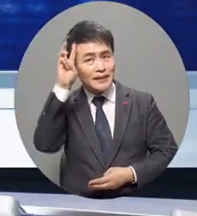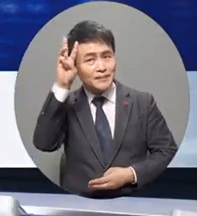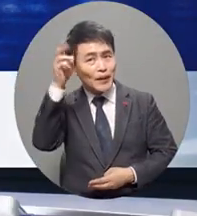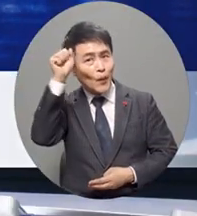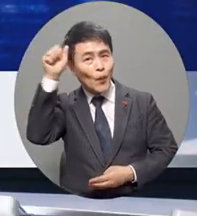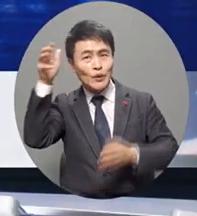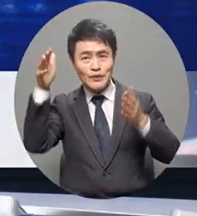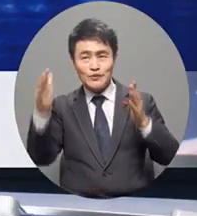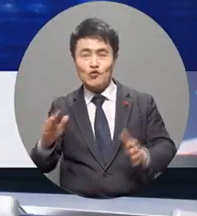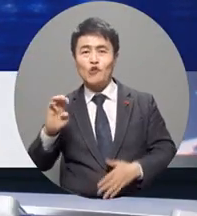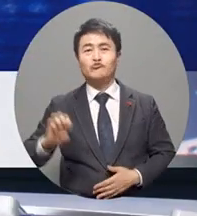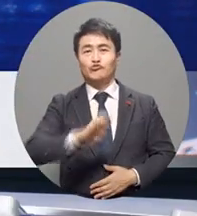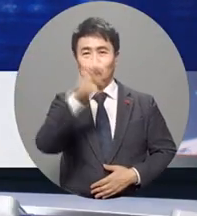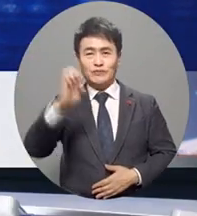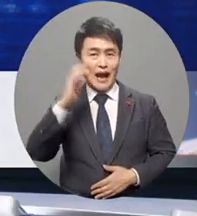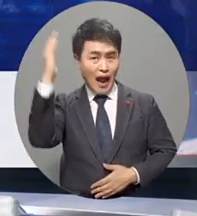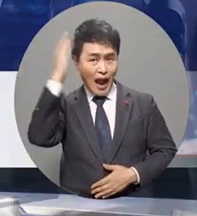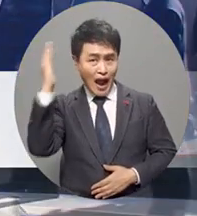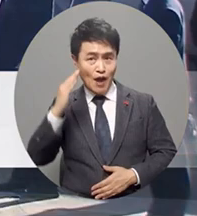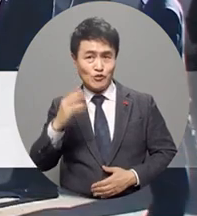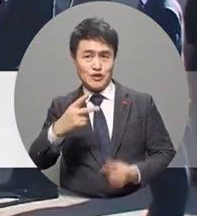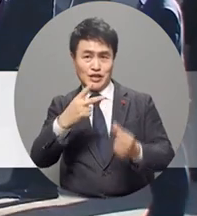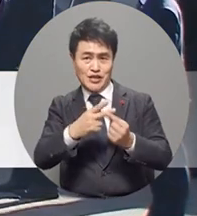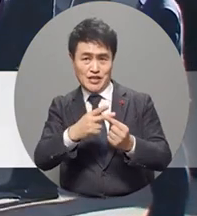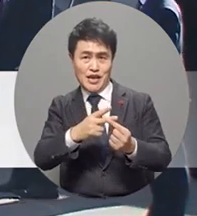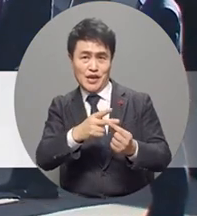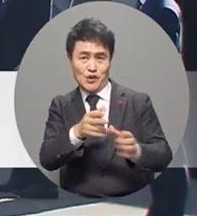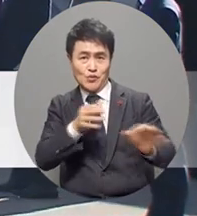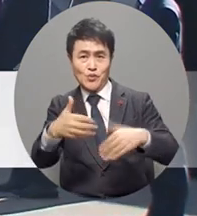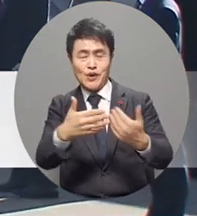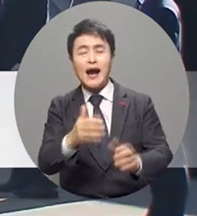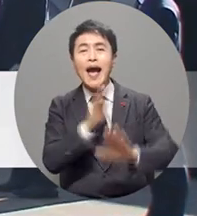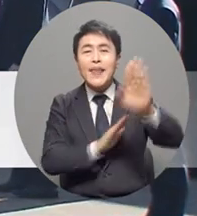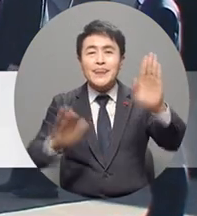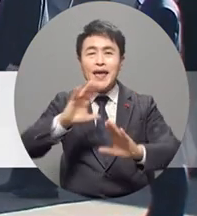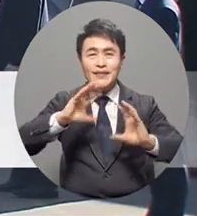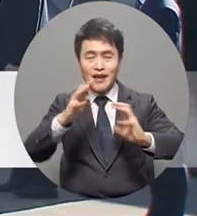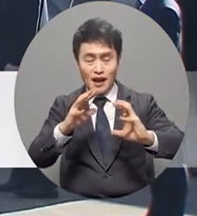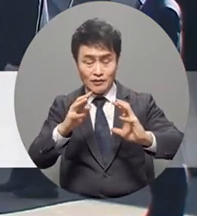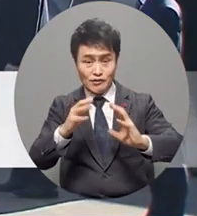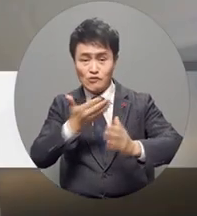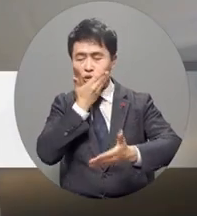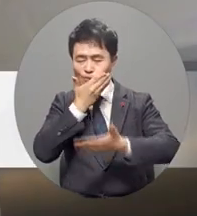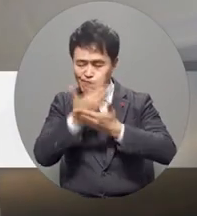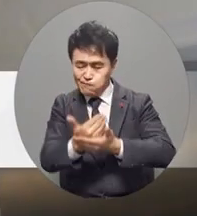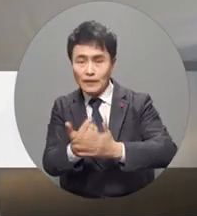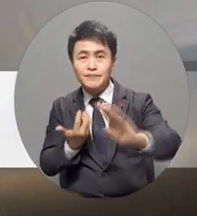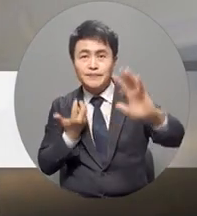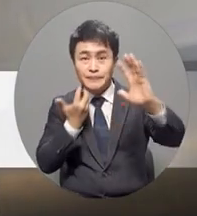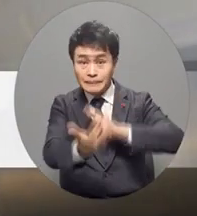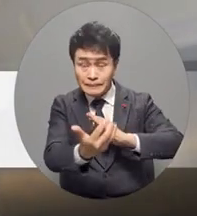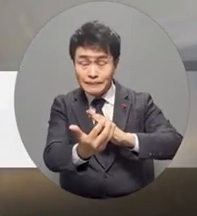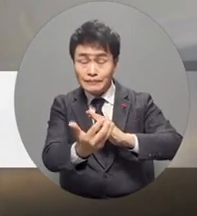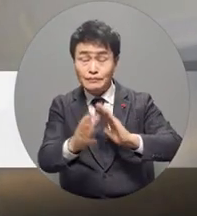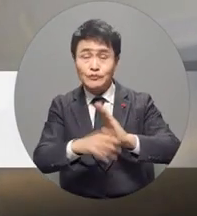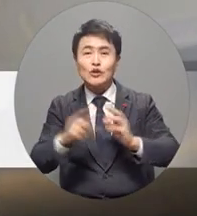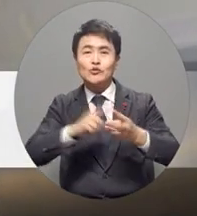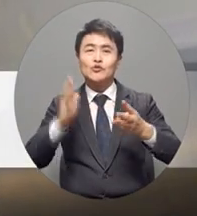(앵커) 윤석열 대통령이 내일부터 3박 5일일정으로 유럽 우리나라의 제2 교역국인 네덜란드를 국빈 방문합니다.